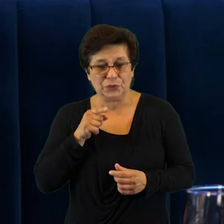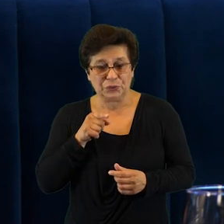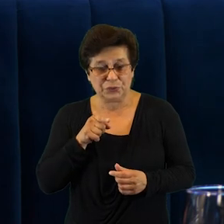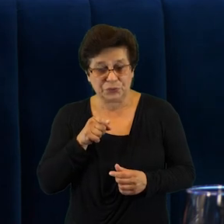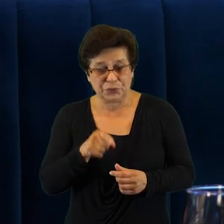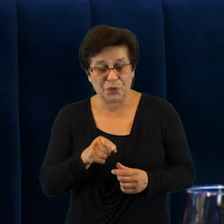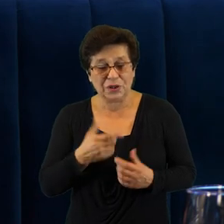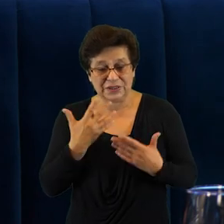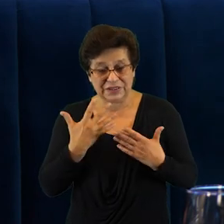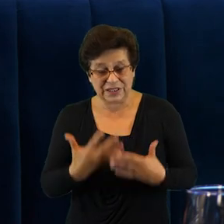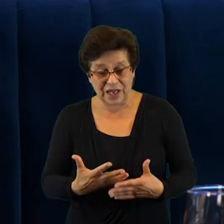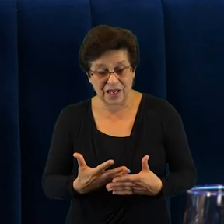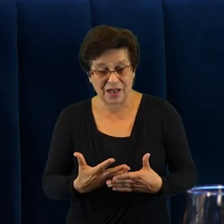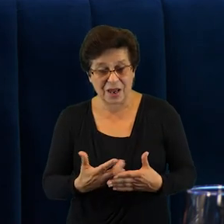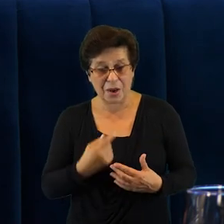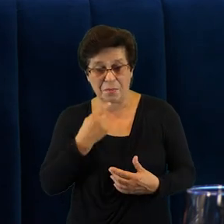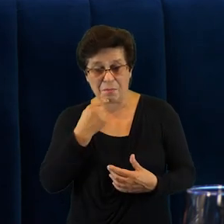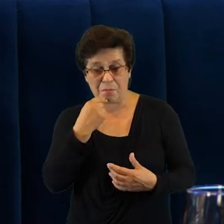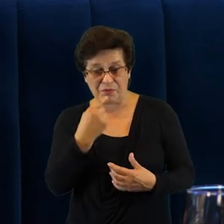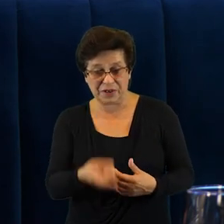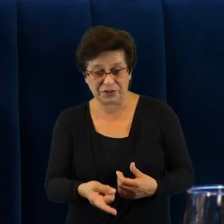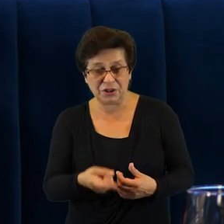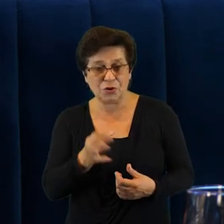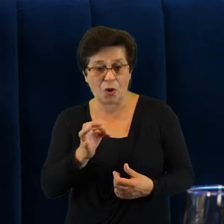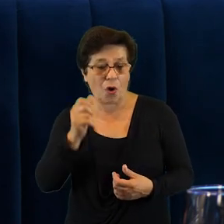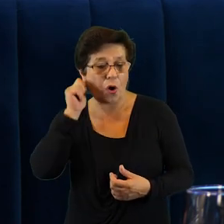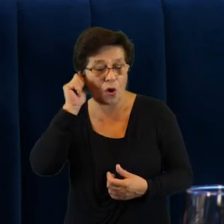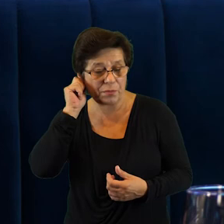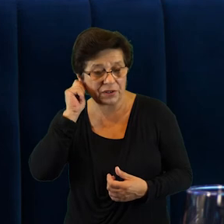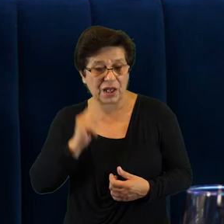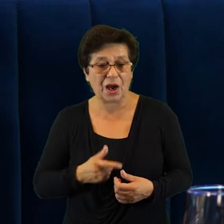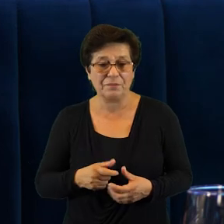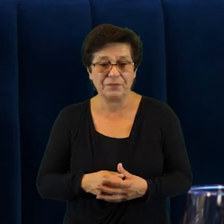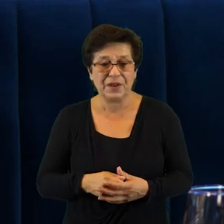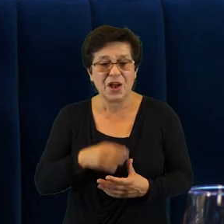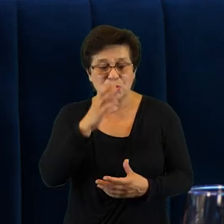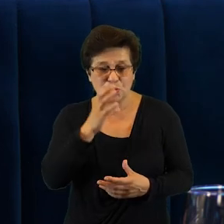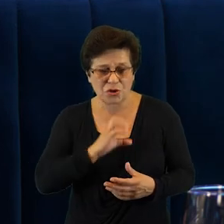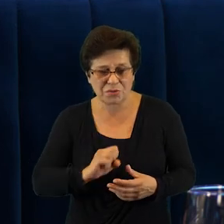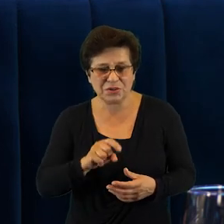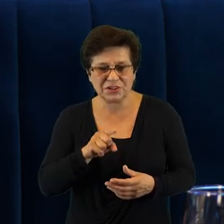że chcę państwu w związku z kobietami powiedzieć, że Słonimski, o czym pisze pani Joanna,